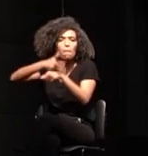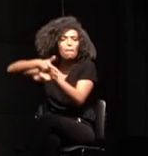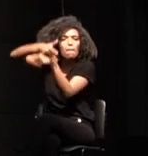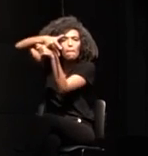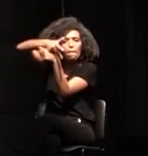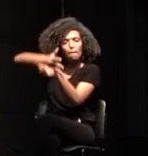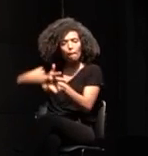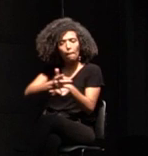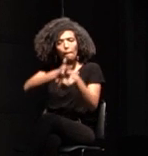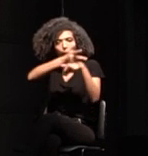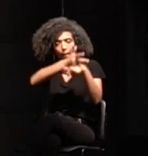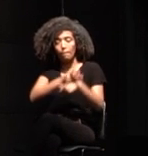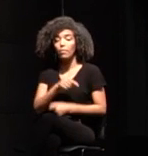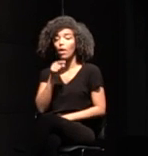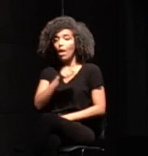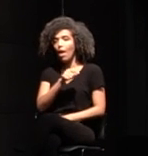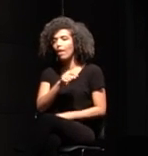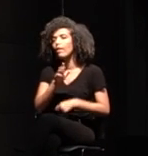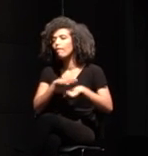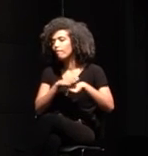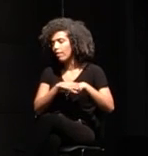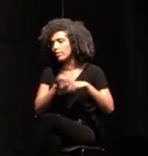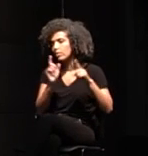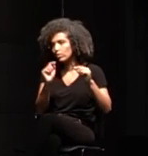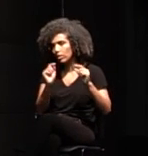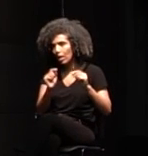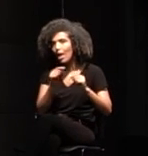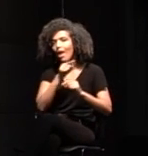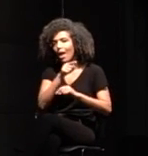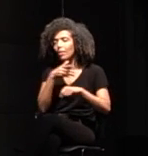e Mangini em muitos casos é da escola de documentário